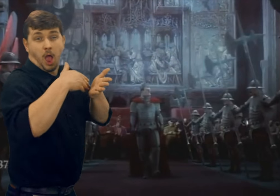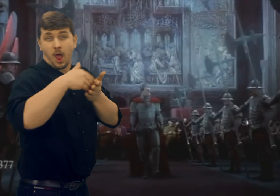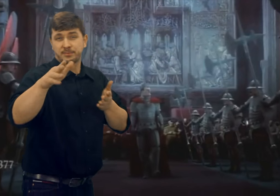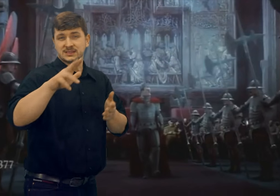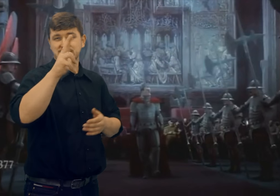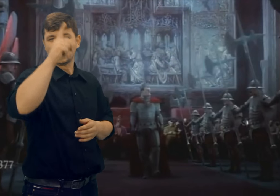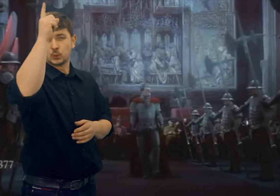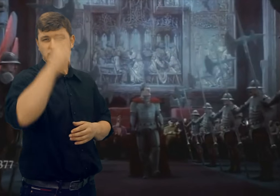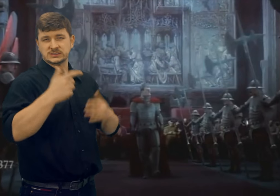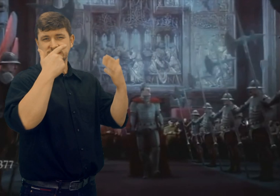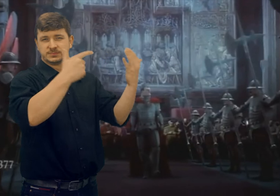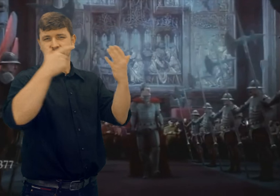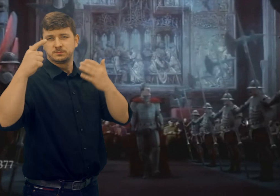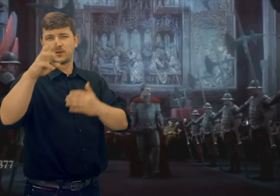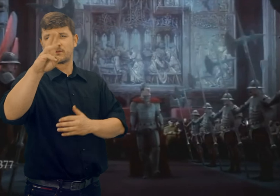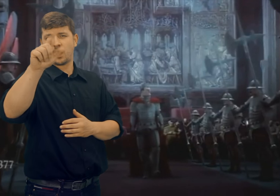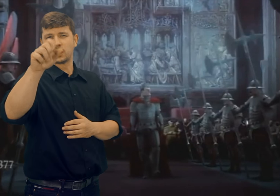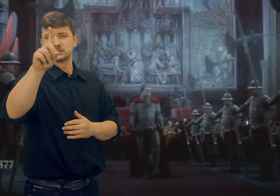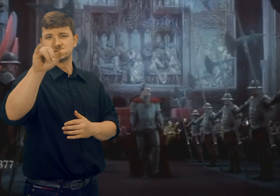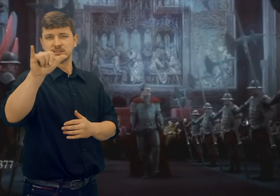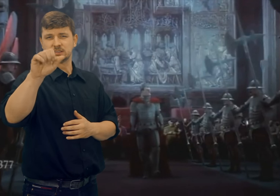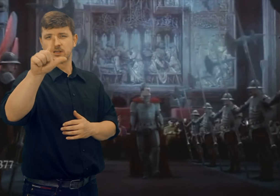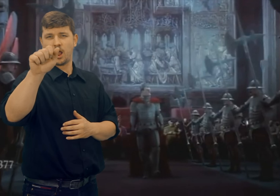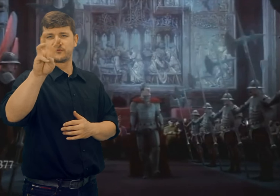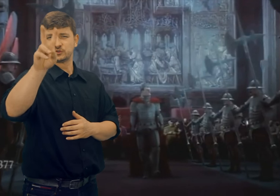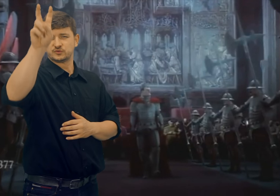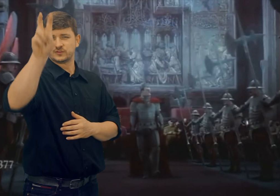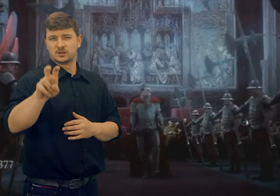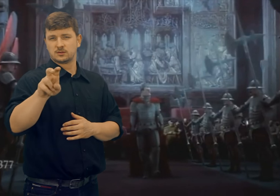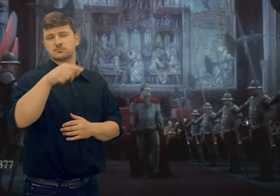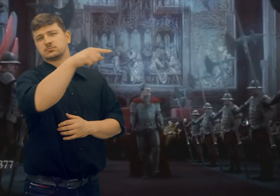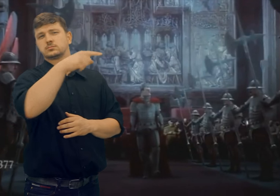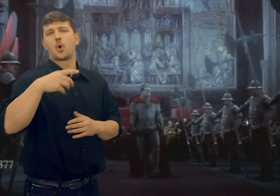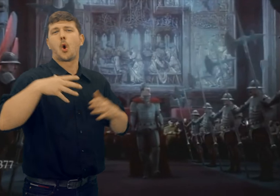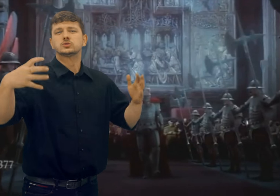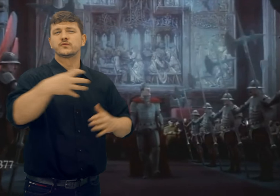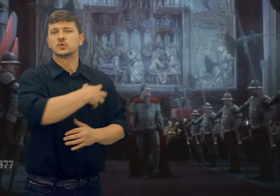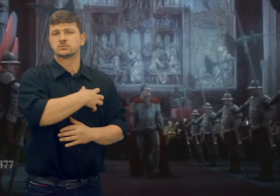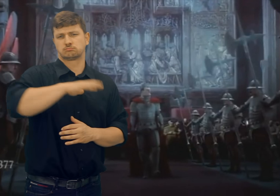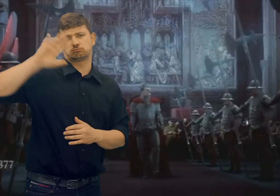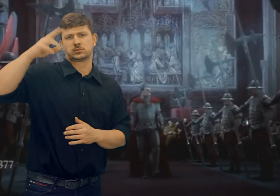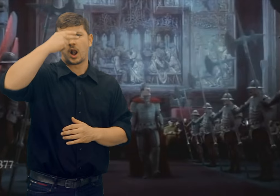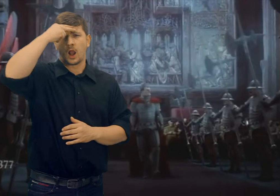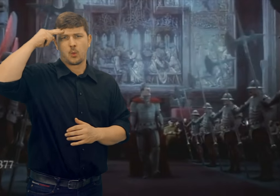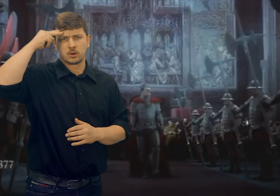Ab 1377 wurde Wladyslaw II. Jagiello (ein Großfürst aus Litauen)...